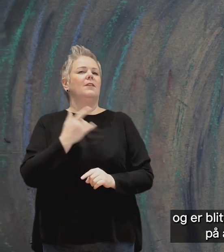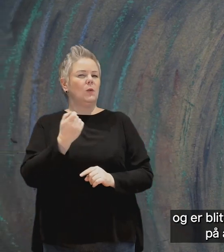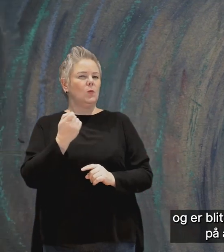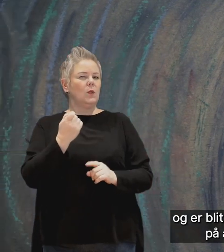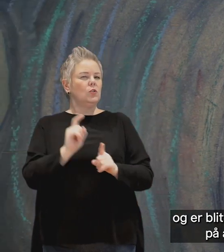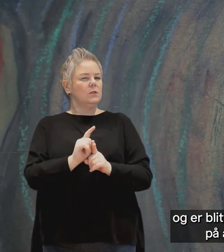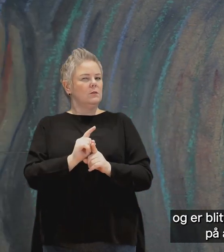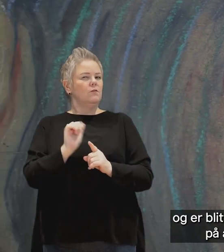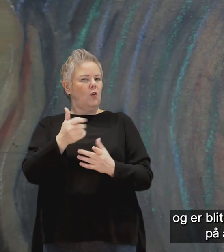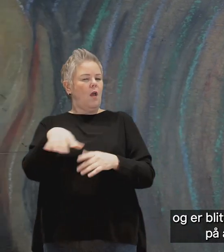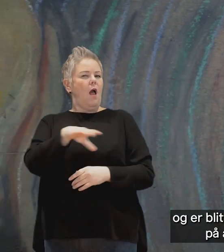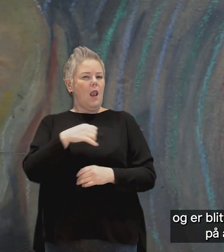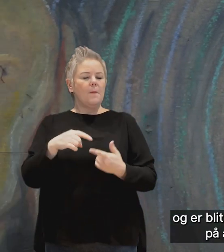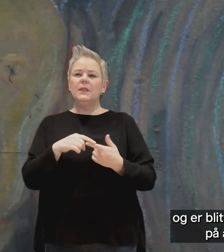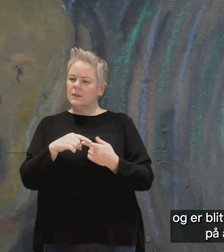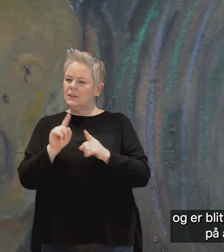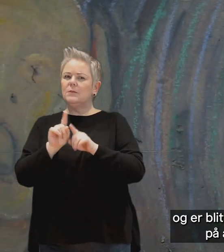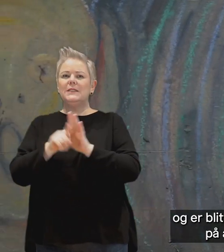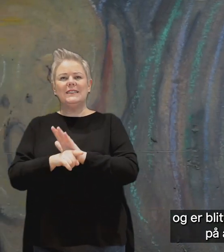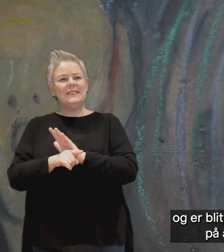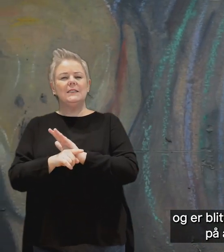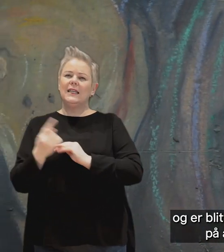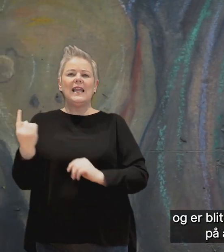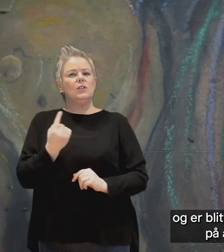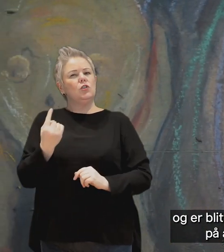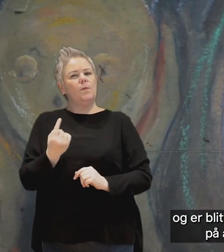og er blitt et universelt symbol på angst og redsel.